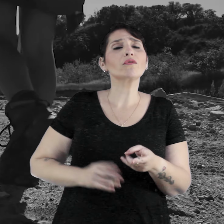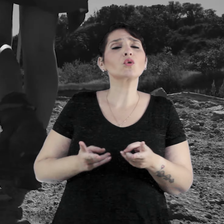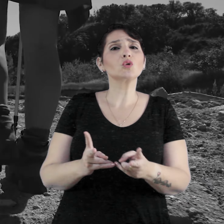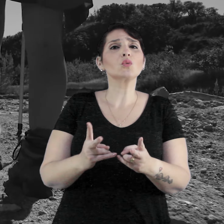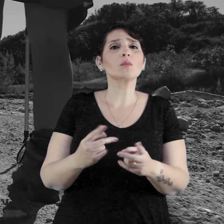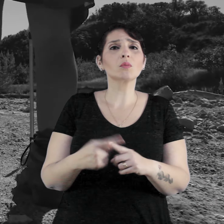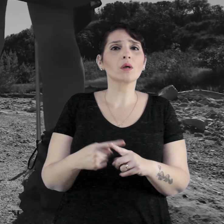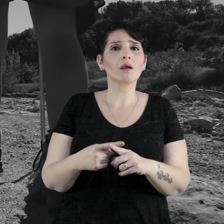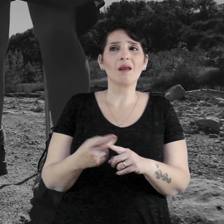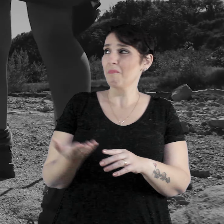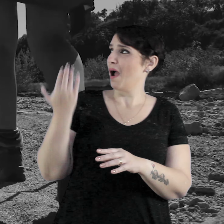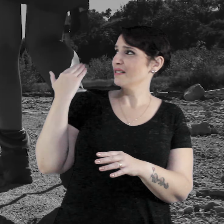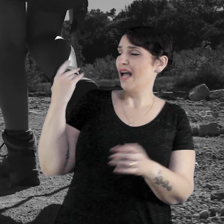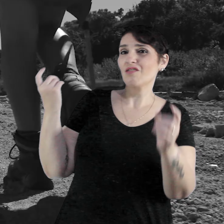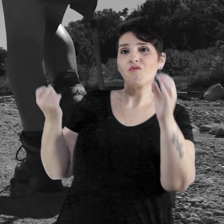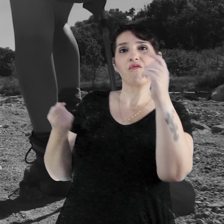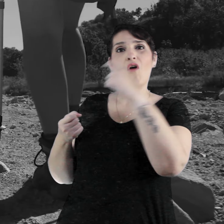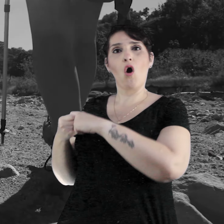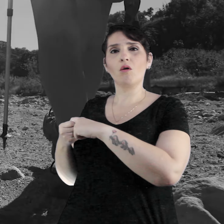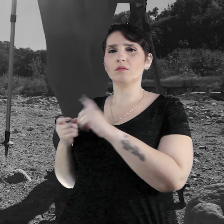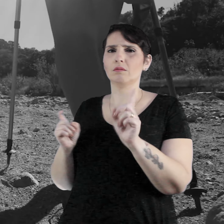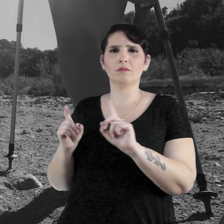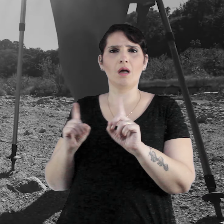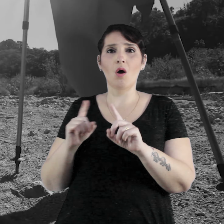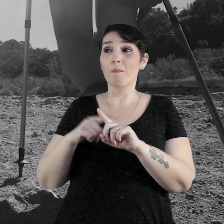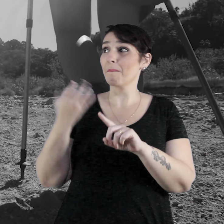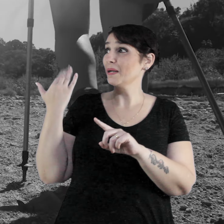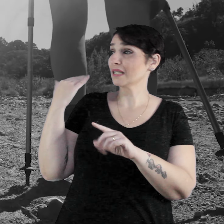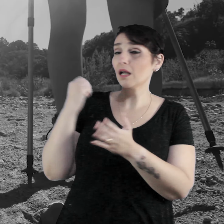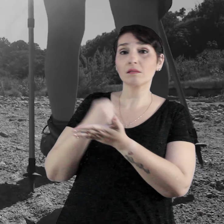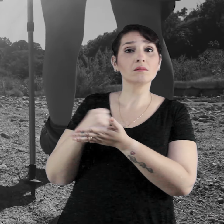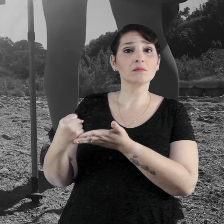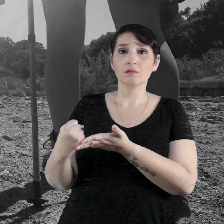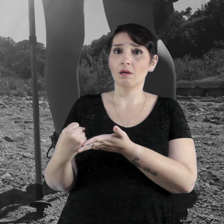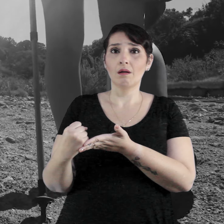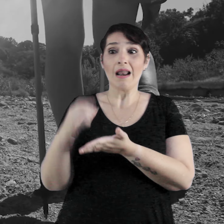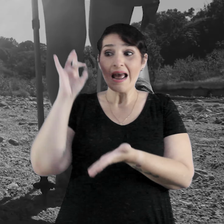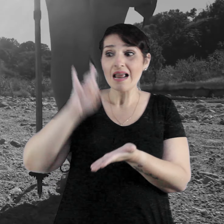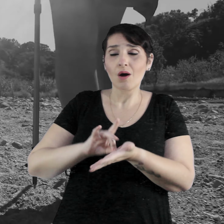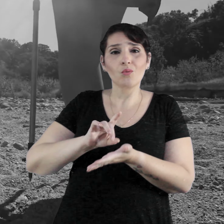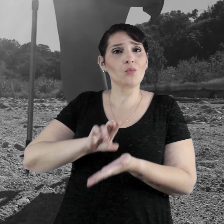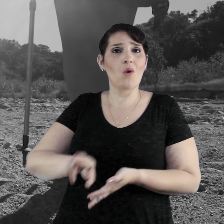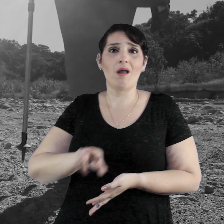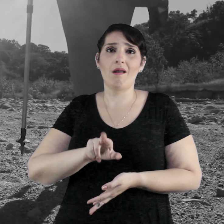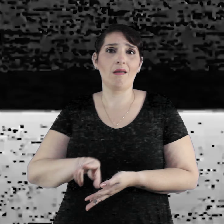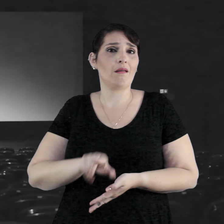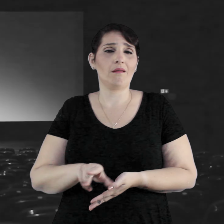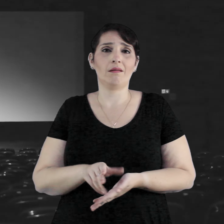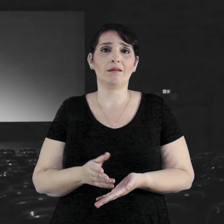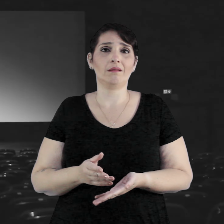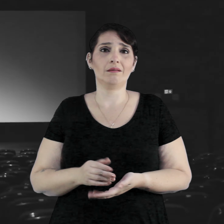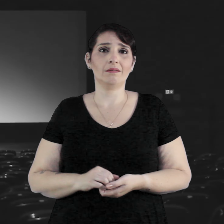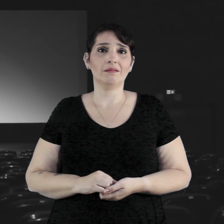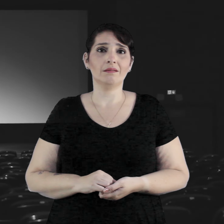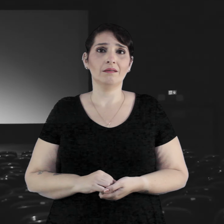Não volte ao passado. É apenas um fantasma. É irreal. E sempre